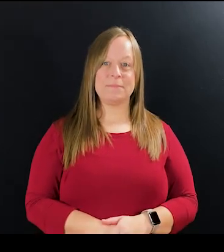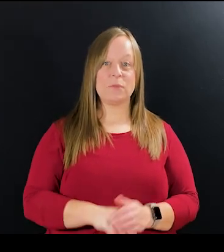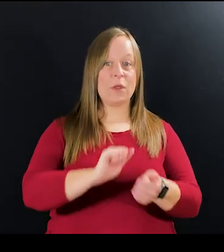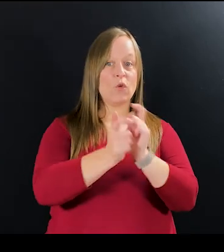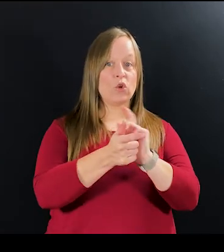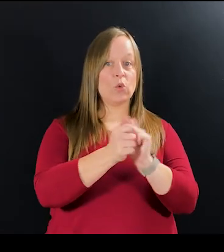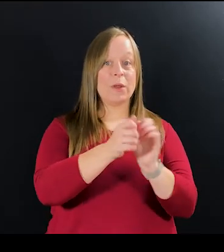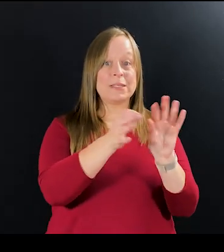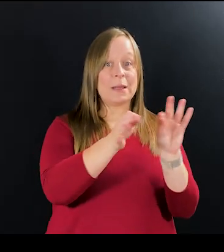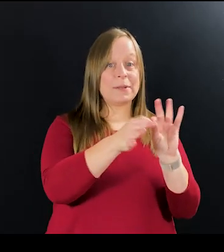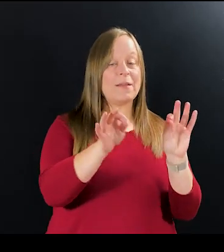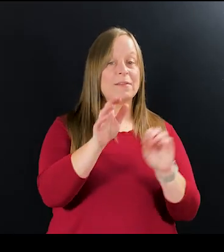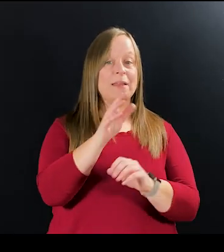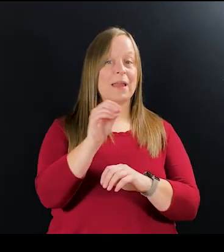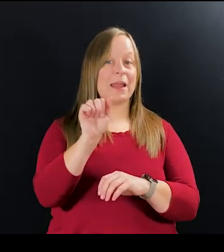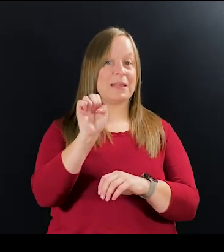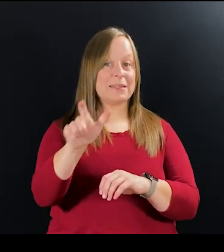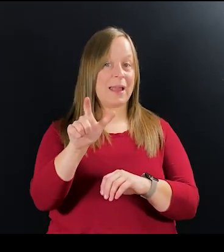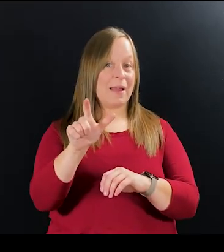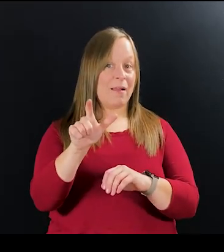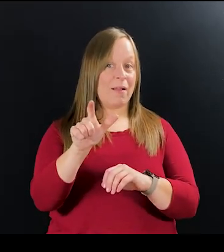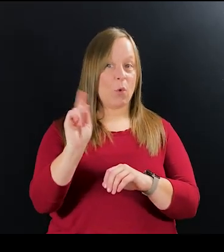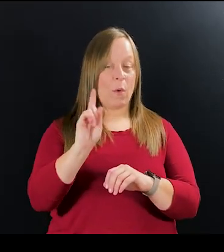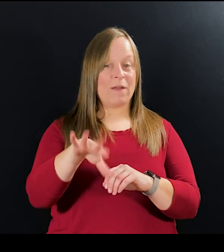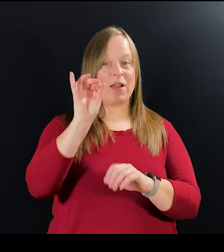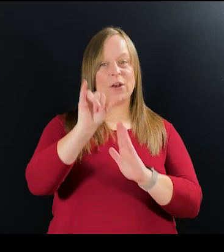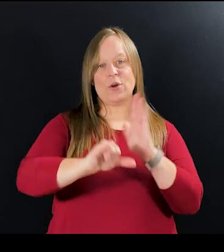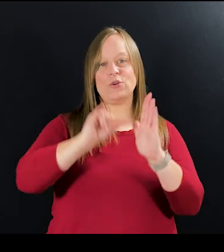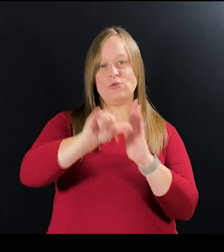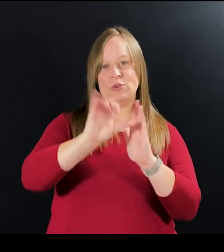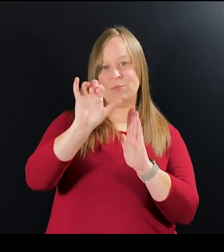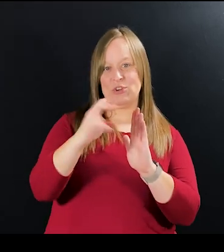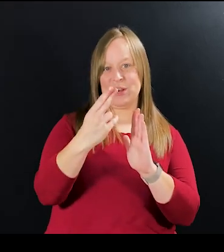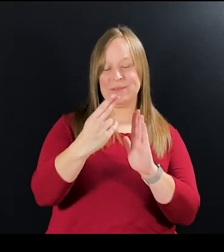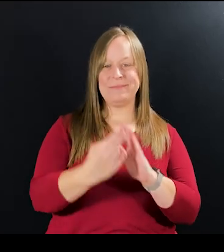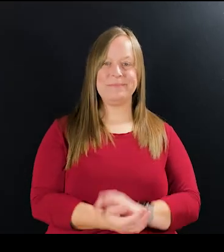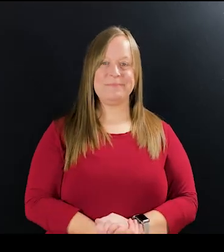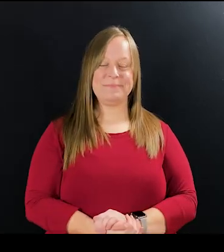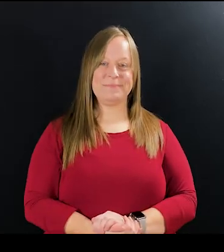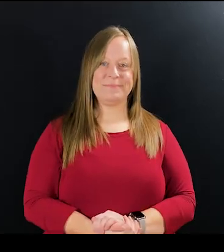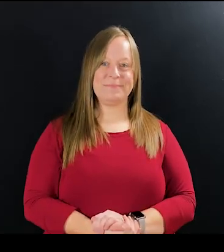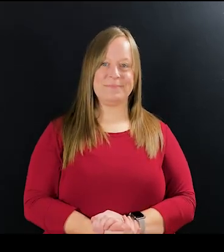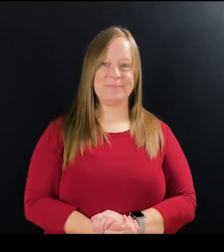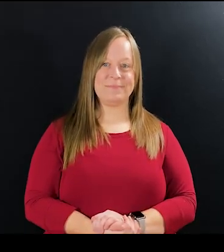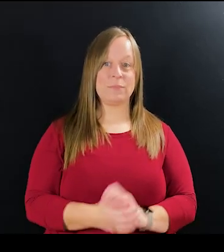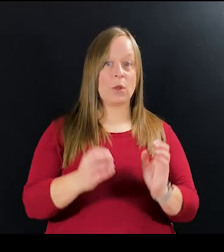La versión con subtítulos y ASL de este podcast está disponible en nuestro canal de YouTube.